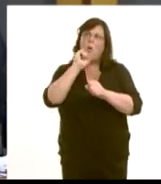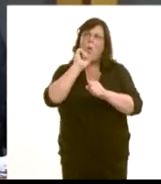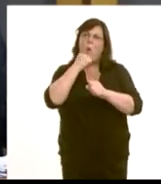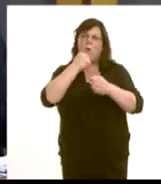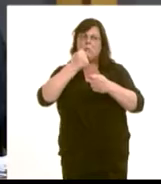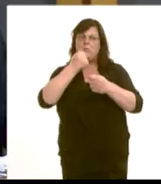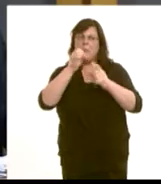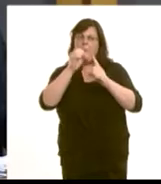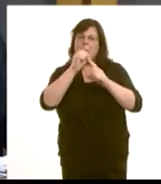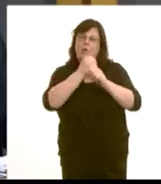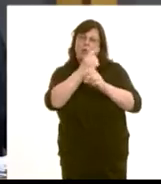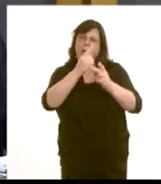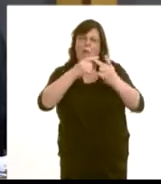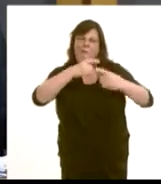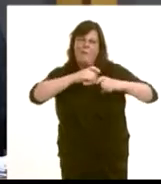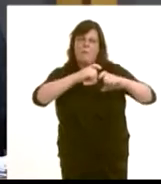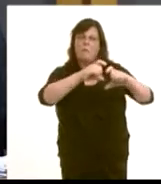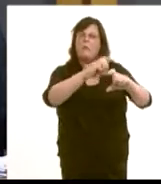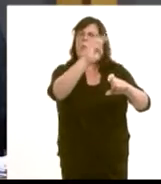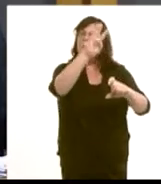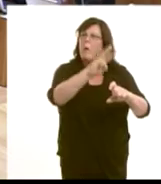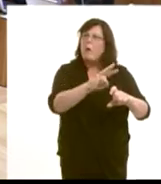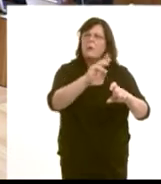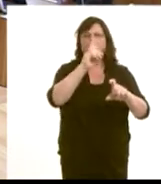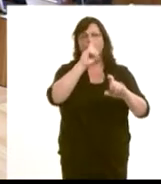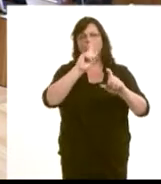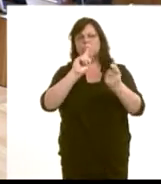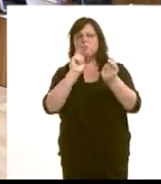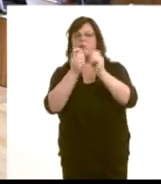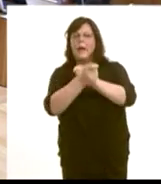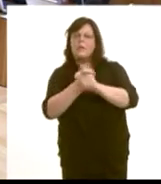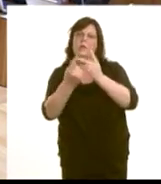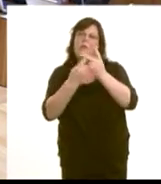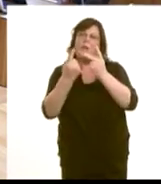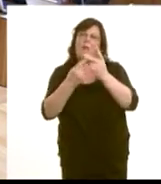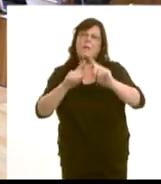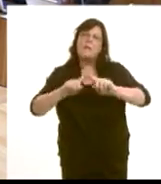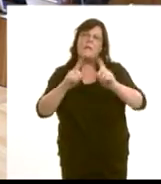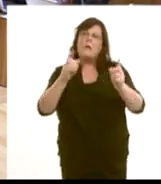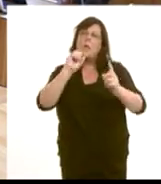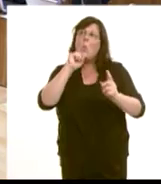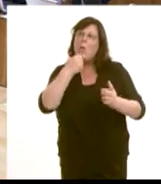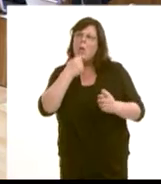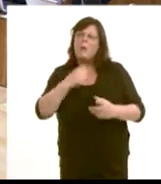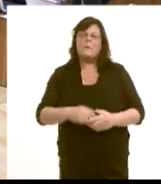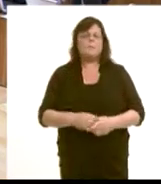Carwyn Jones: Bydd hyn yn hollbwysig, ond rydym yn ansicr ar hyn o bryd ynglyn ‚ beth ywír sefyllfa.